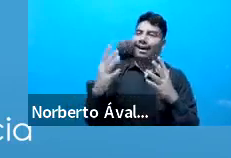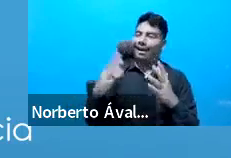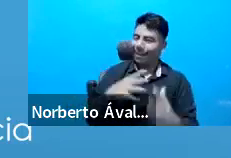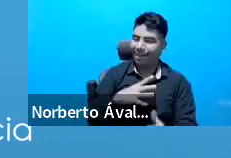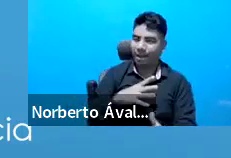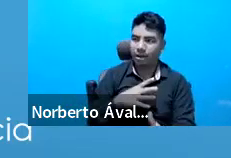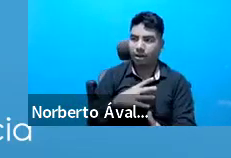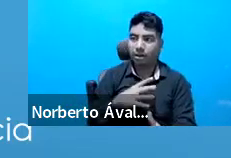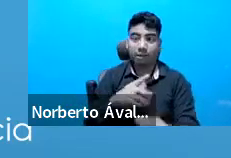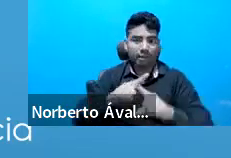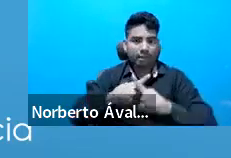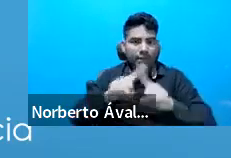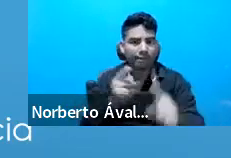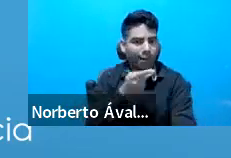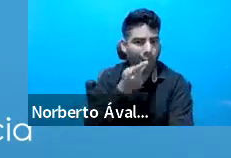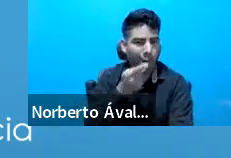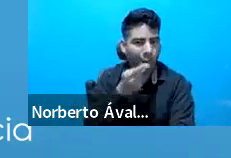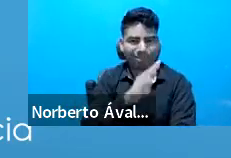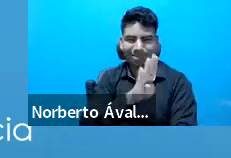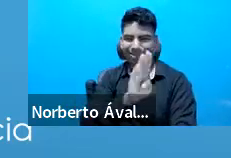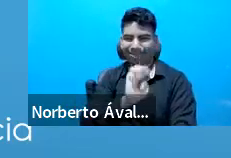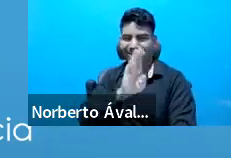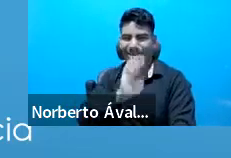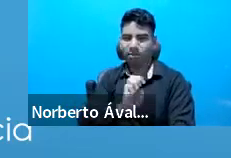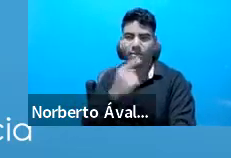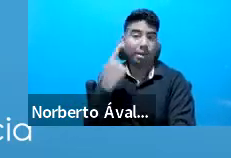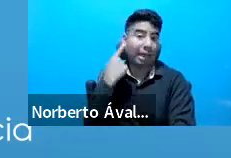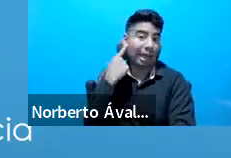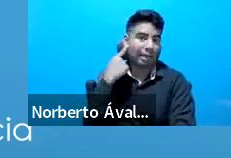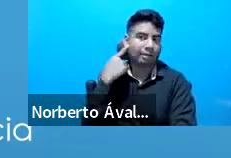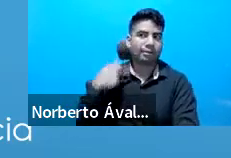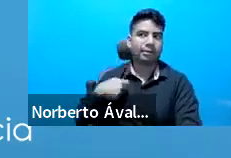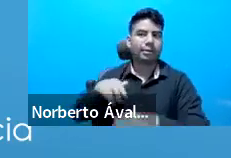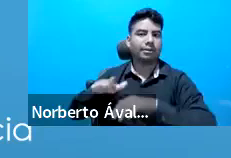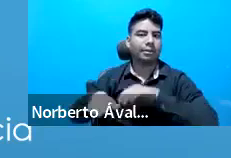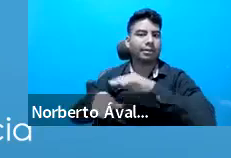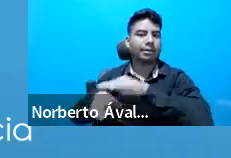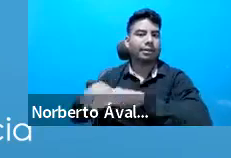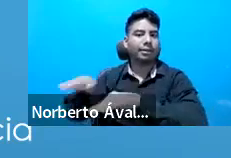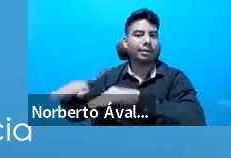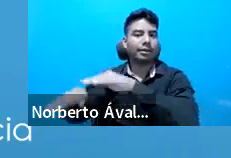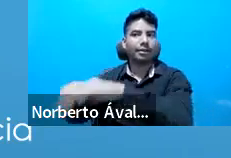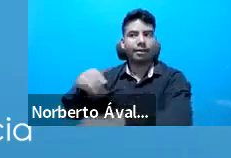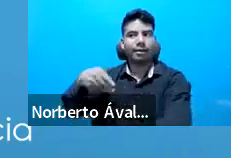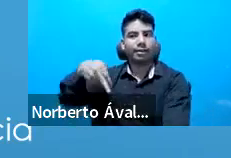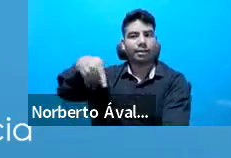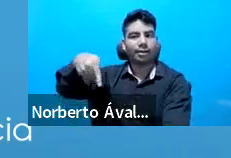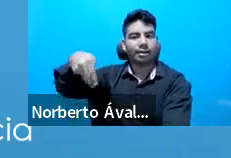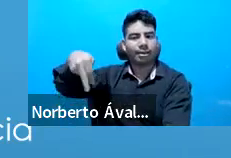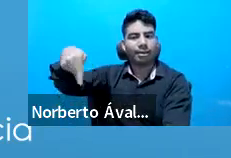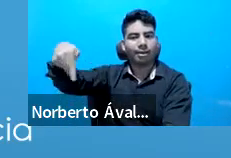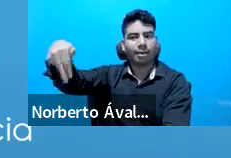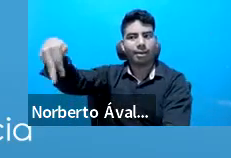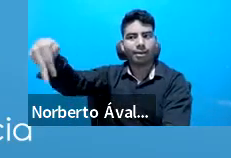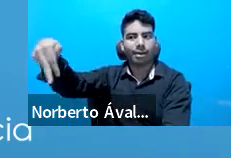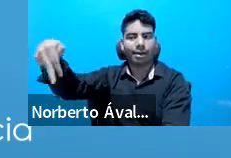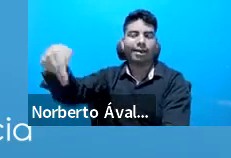es como si de repente apareciera, pero bueno. para un Oyente. Cuando la mamá se va , él , el escucha, los el escucha, los pasos y se da cuenta que se que se retira